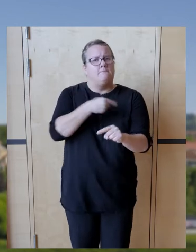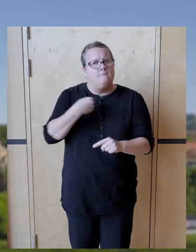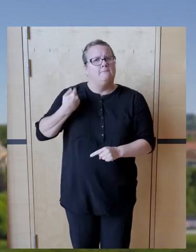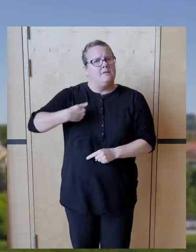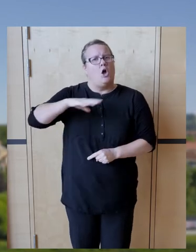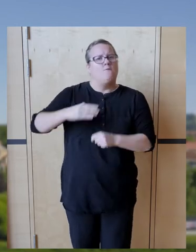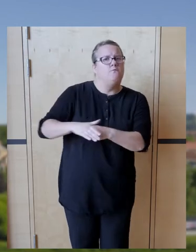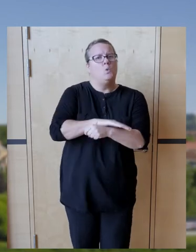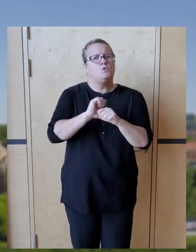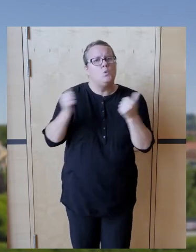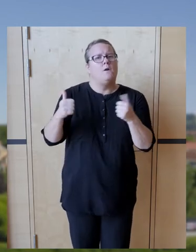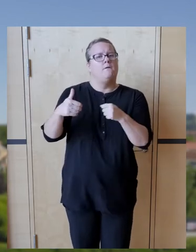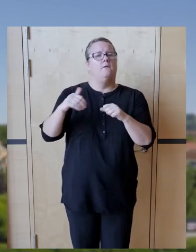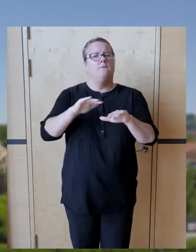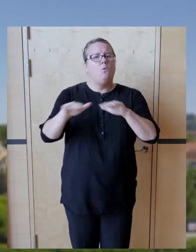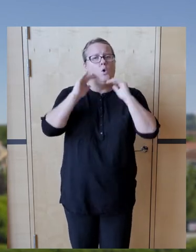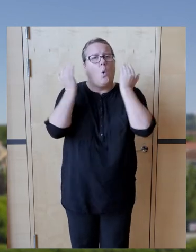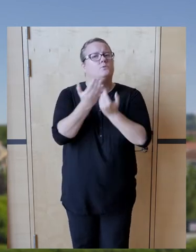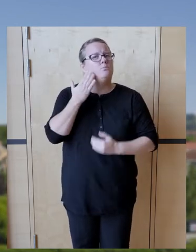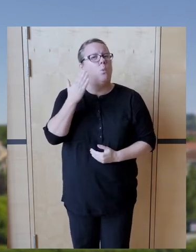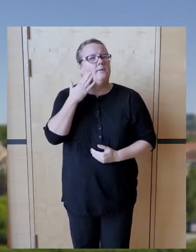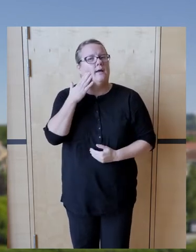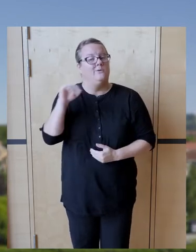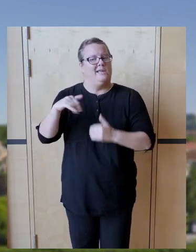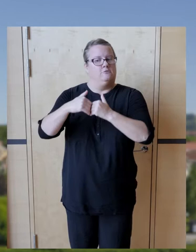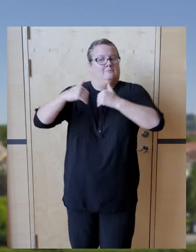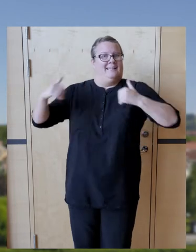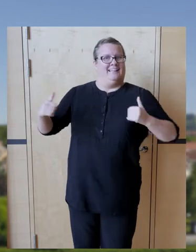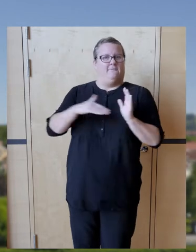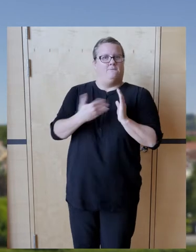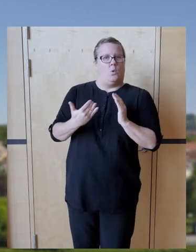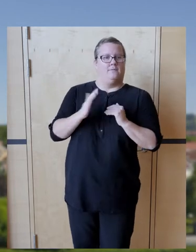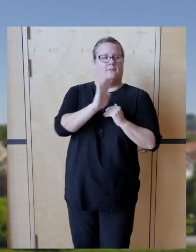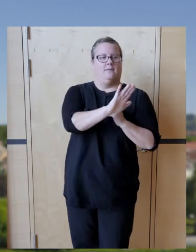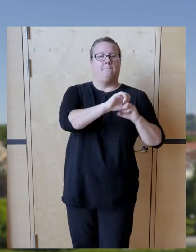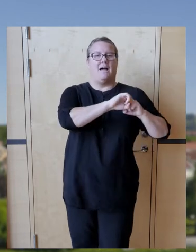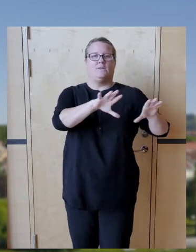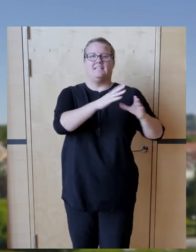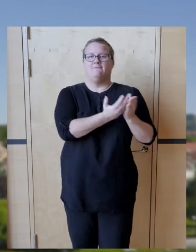Till skillnad från det förslag som läggs från majoritetens sida Det är inte alls